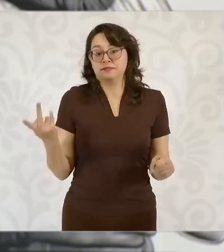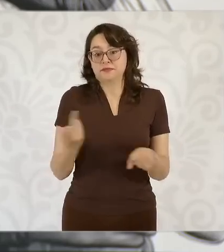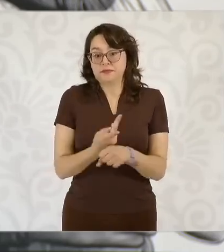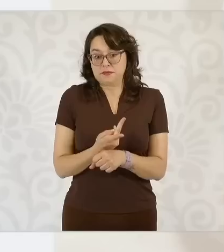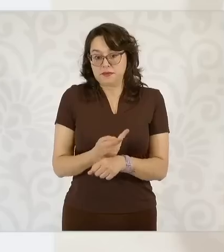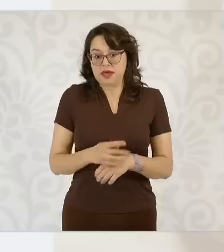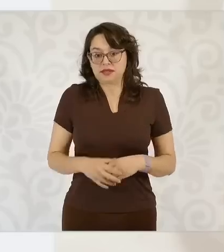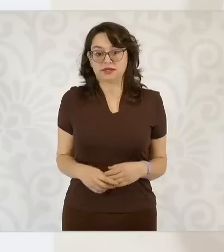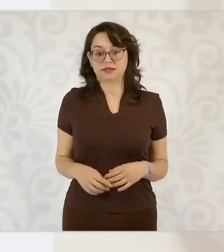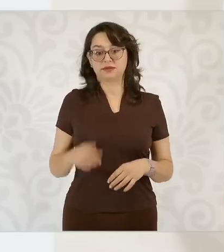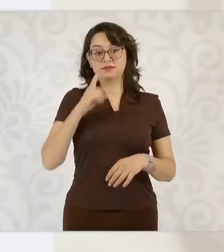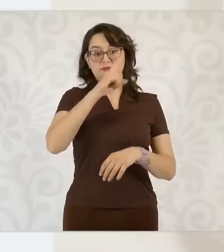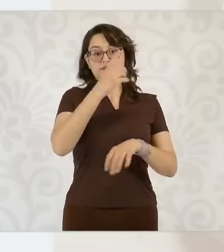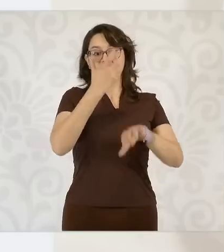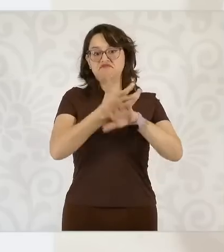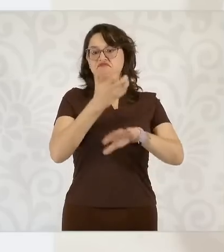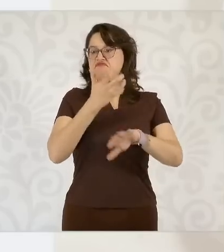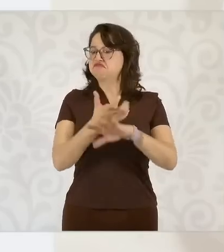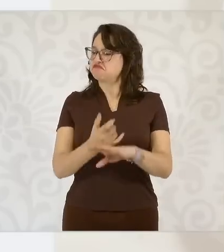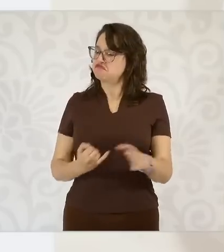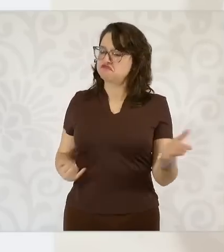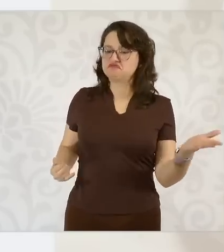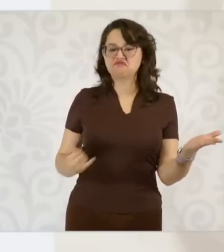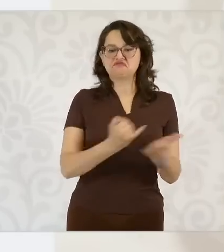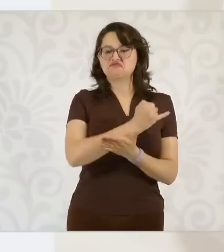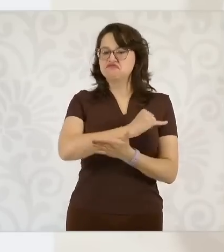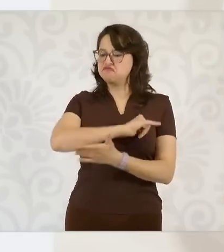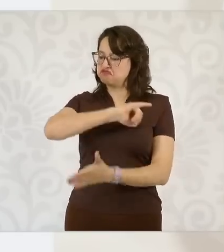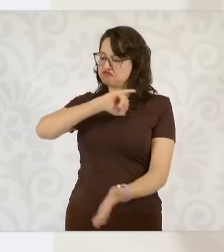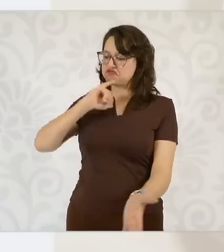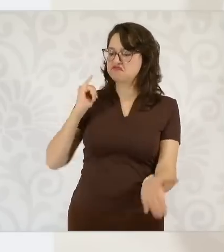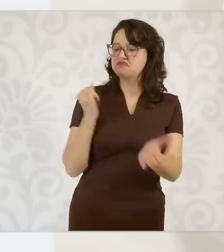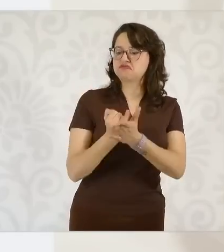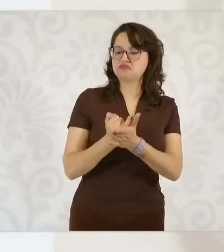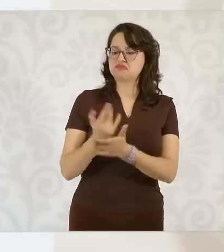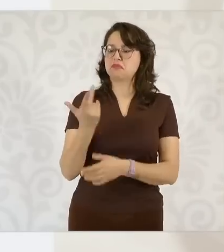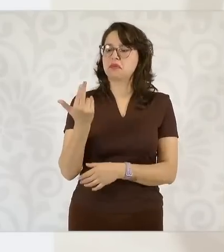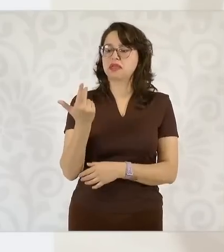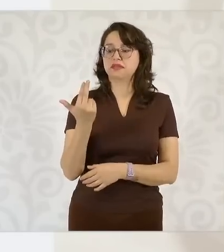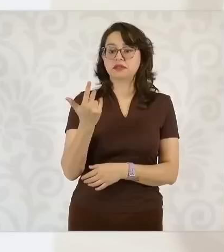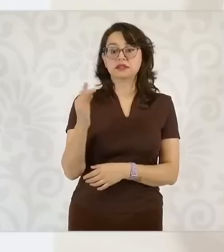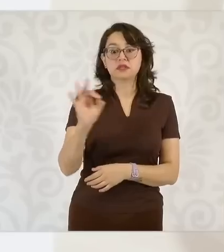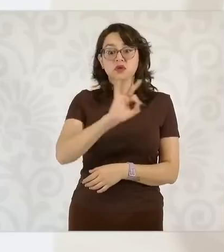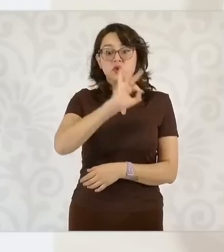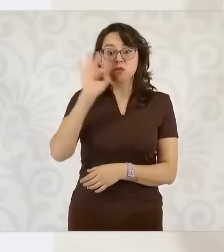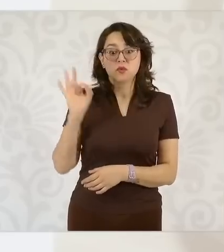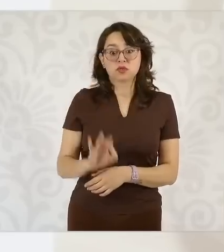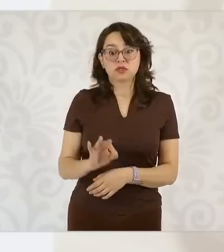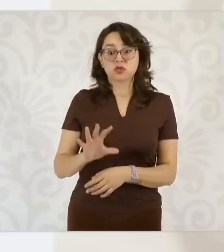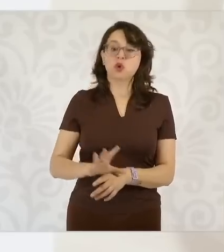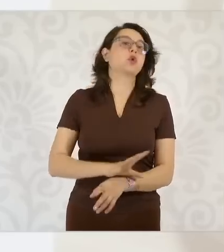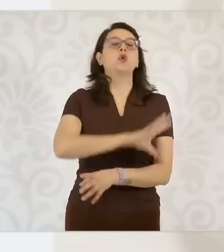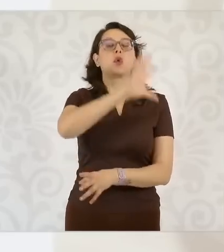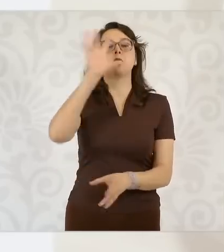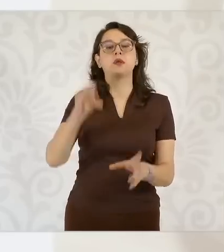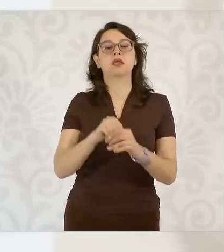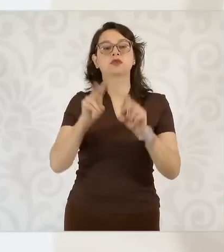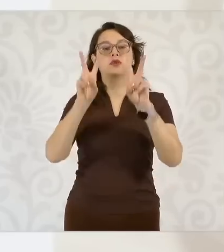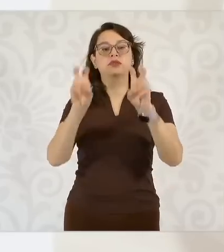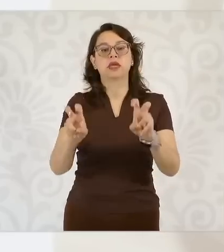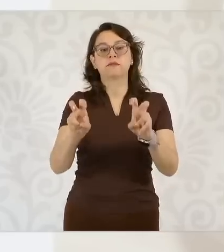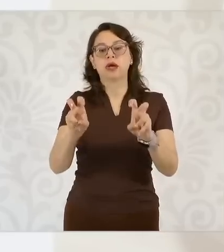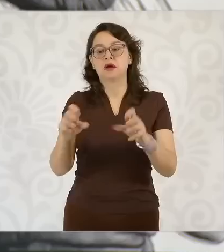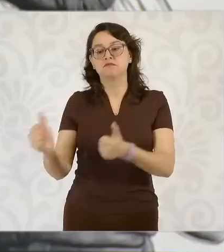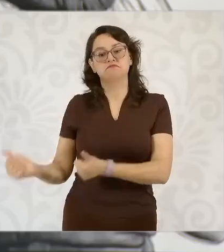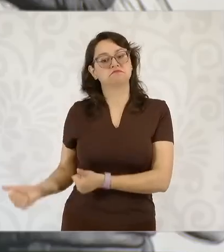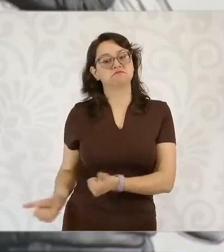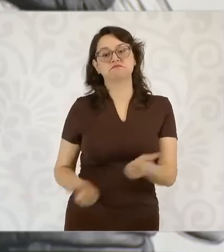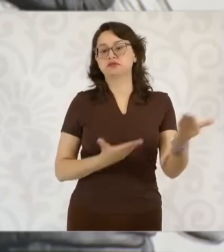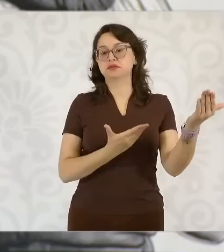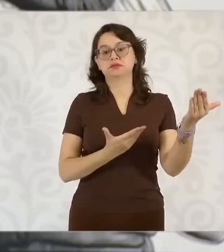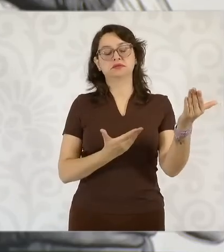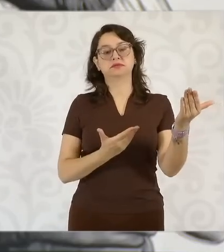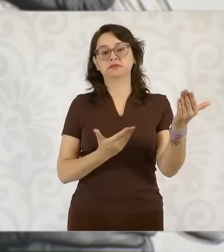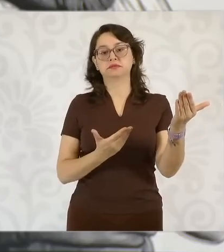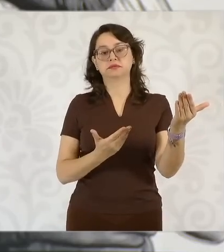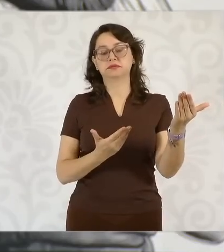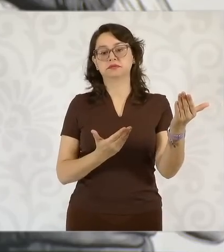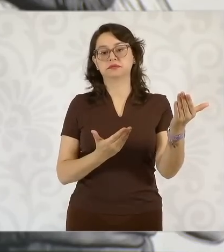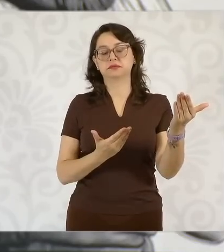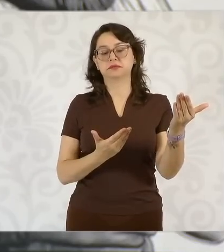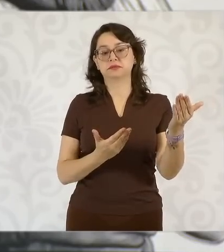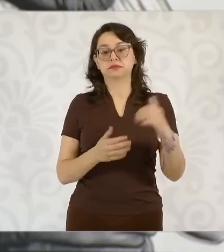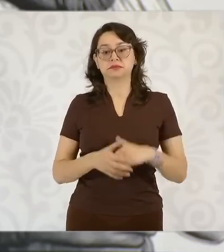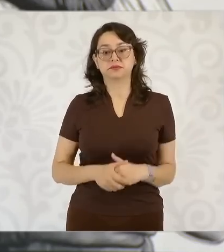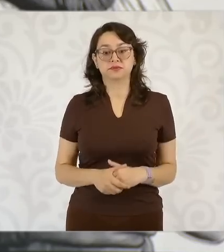impone 25% de impuesto a todas las exportaciones mexicanas sin distinción Entonces qué quiere decir